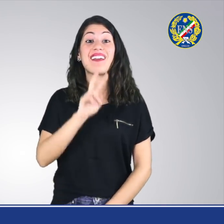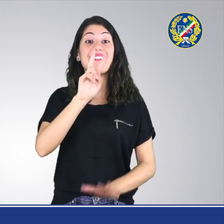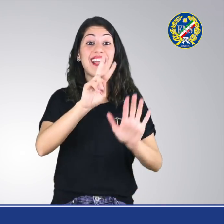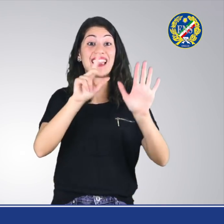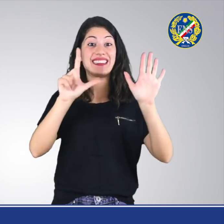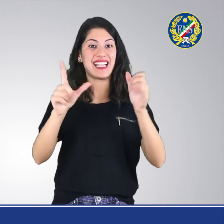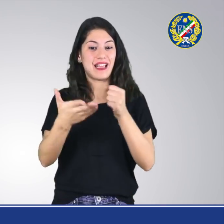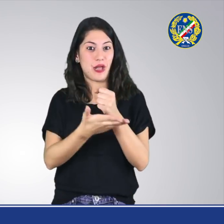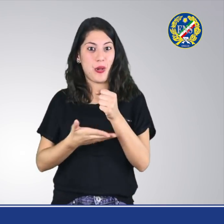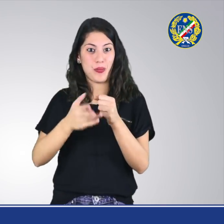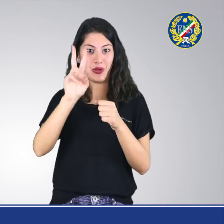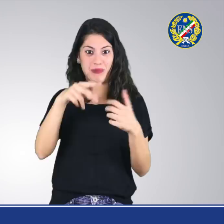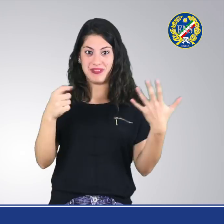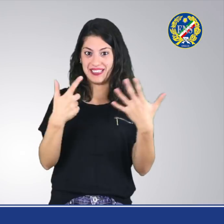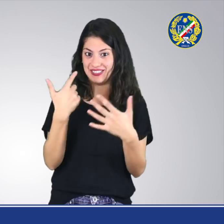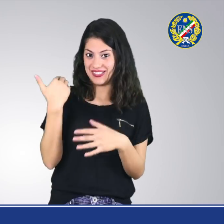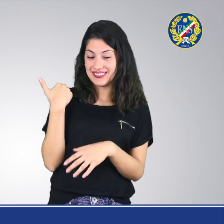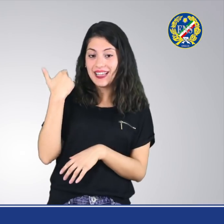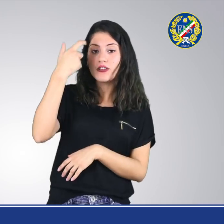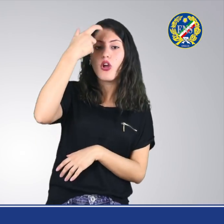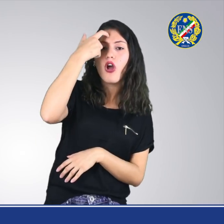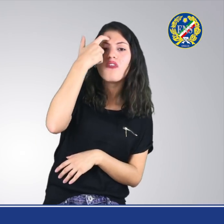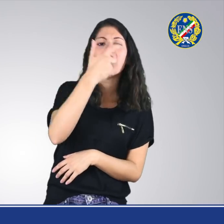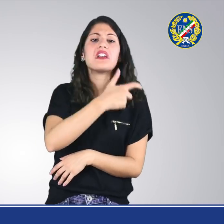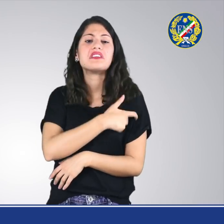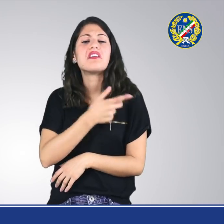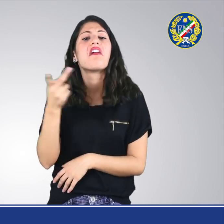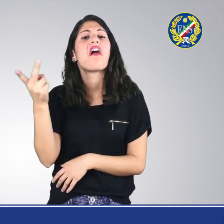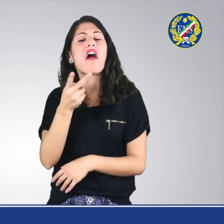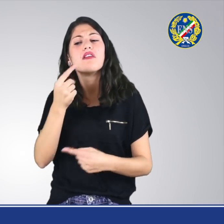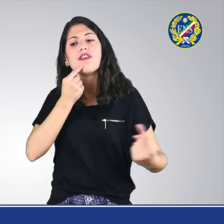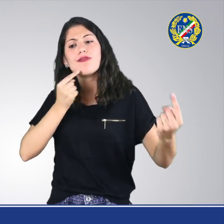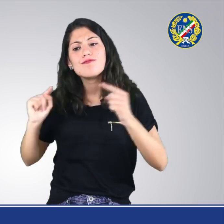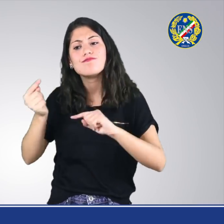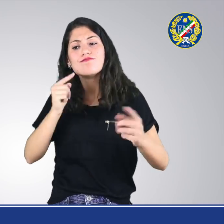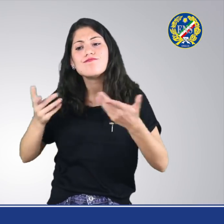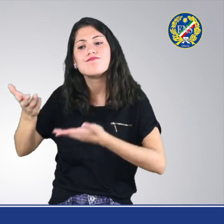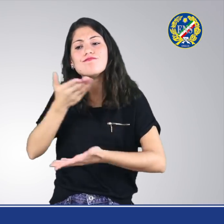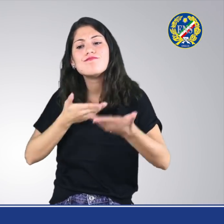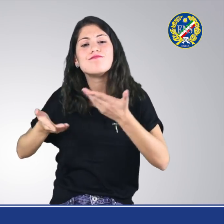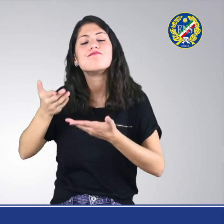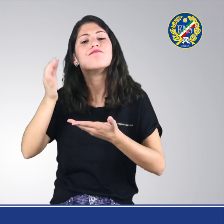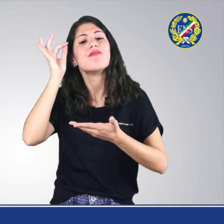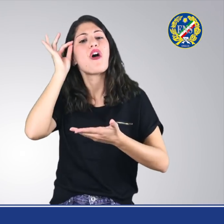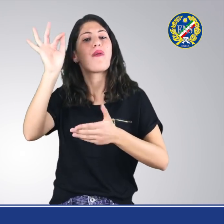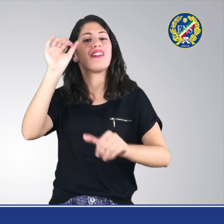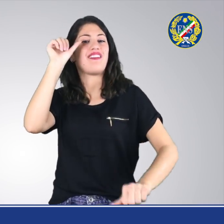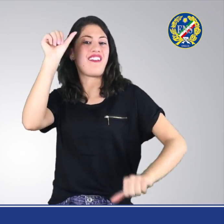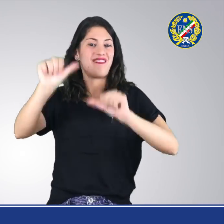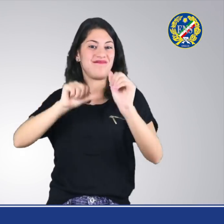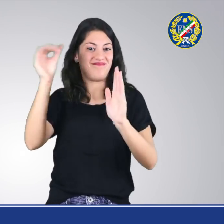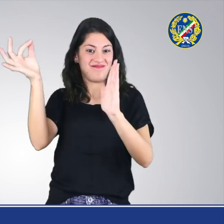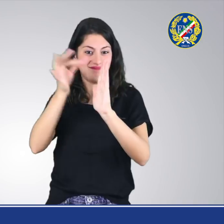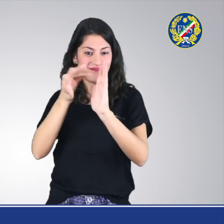Dopo l'incontro sulla riforma delle norme sulle pensioni svoltosi il 27 luglio 2017 tra Governo e Sindacati